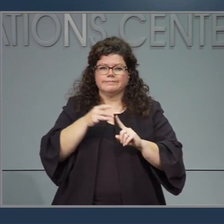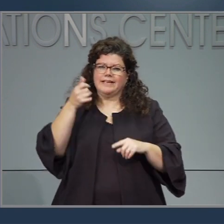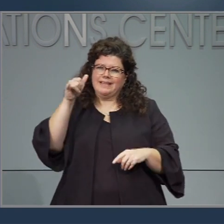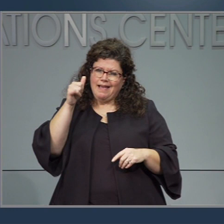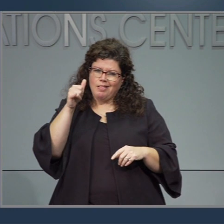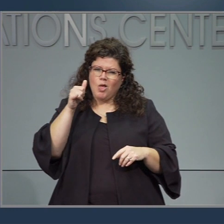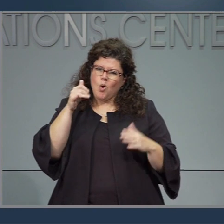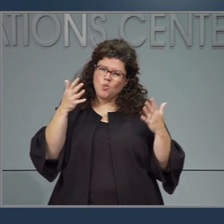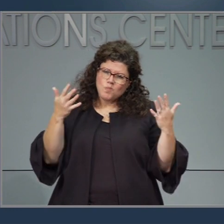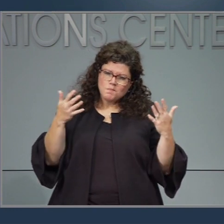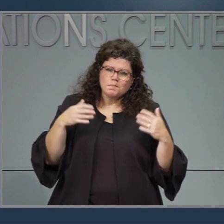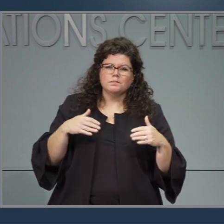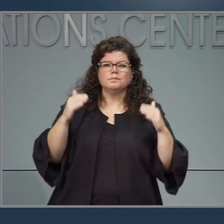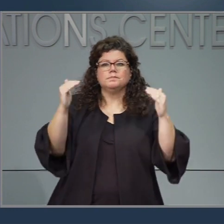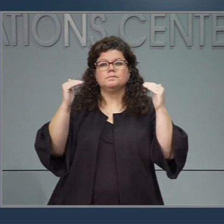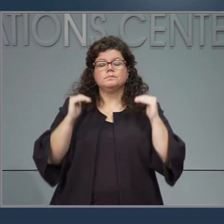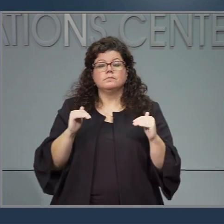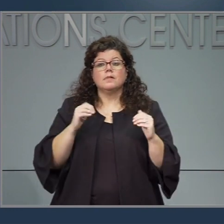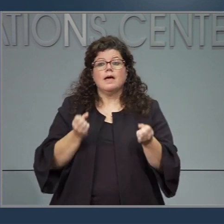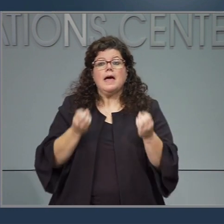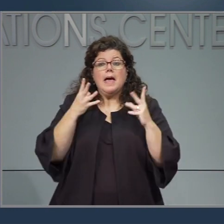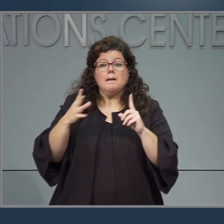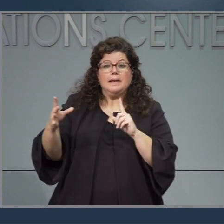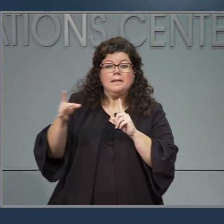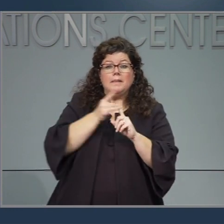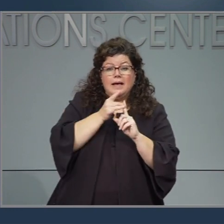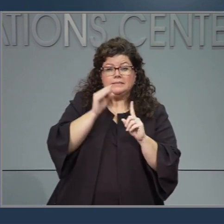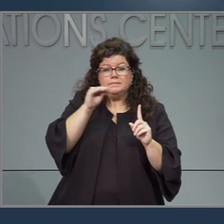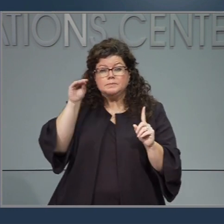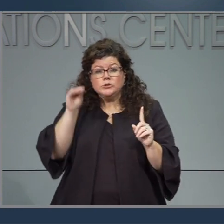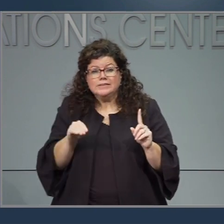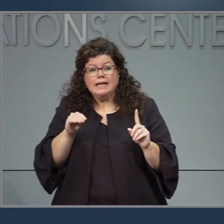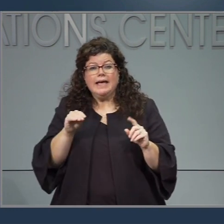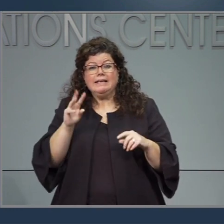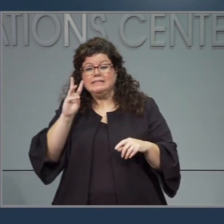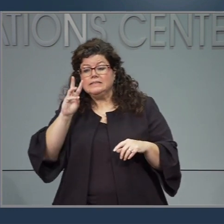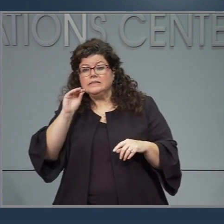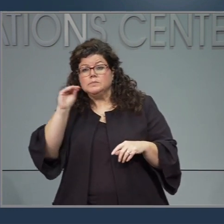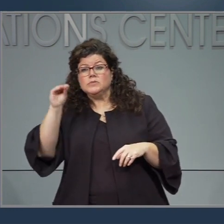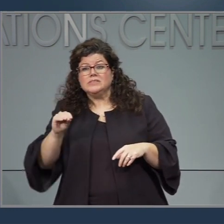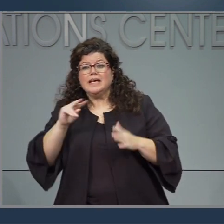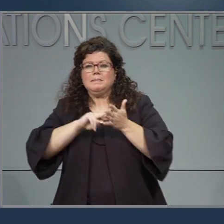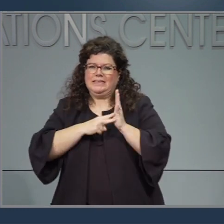amarilla la trayectoria de los casos positivos en Carolina del Norte está nivelada también tiene línea amarilla y la